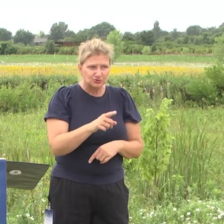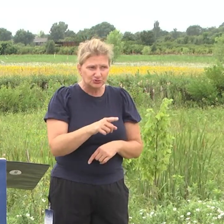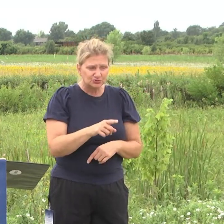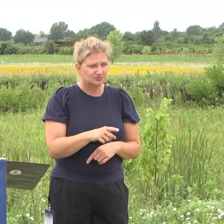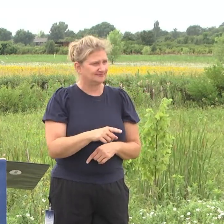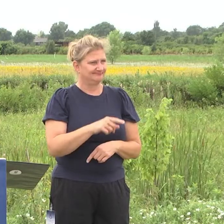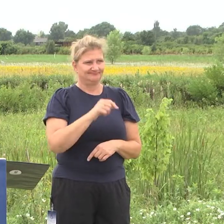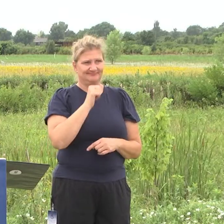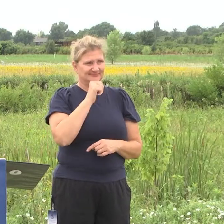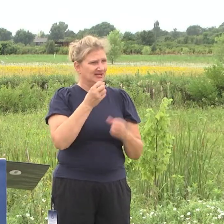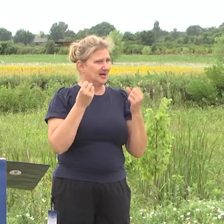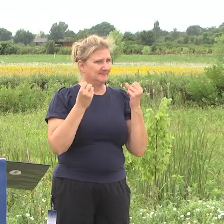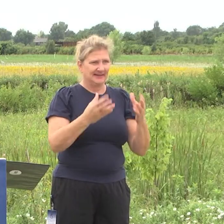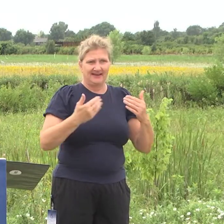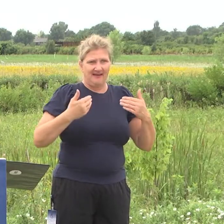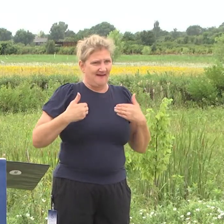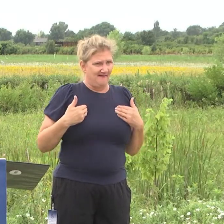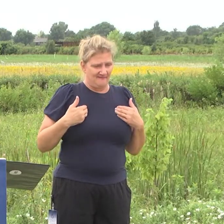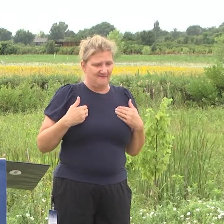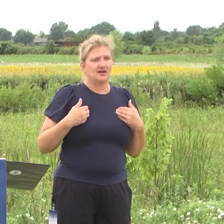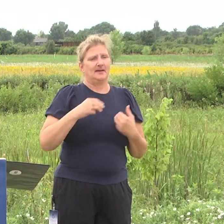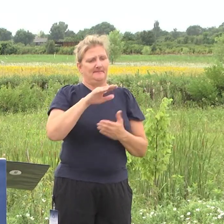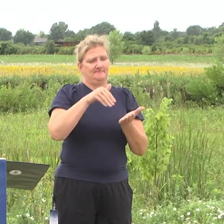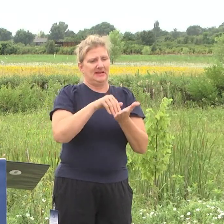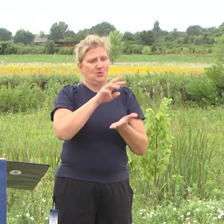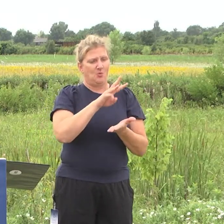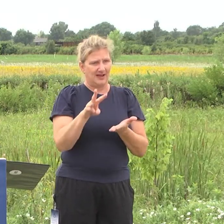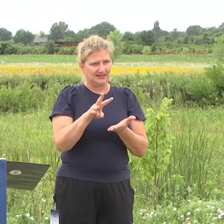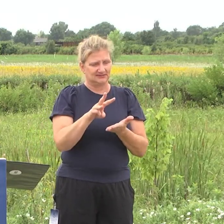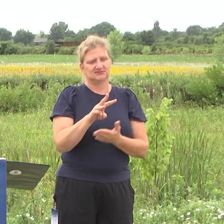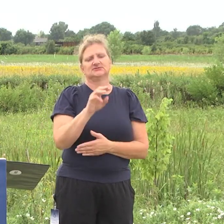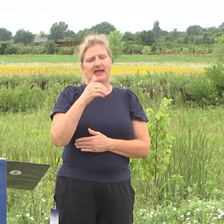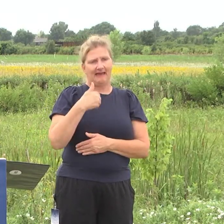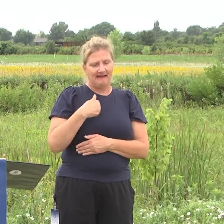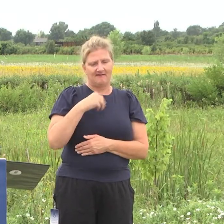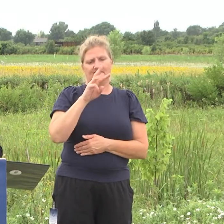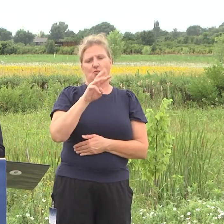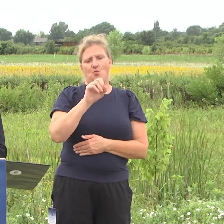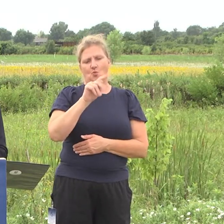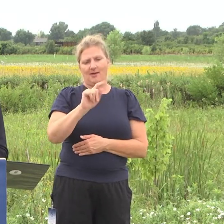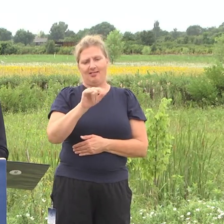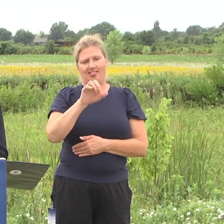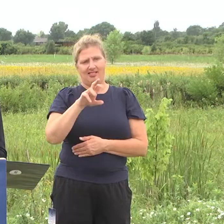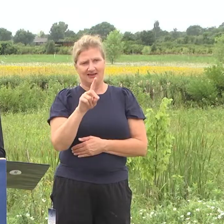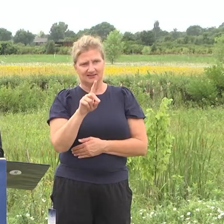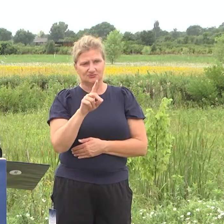parques urbanos con humedales que quedan en el Medio Oeste. Es un espacio verdaderamente extraordinario que combina un santuario natural